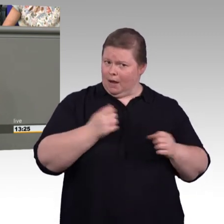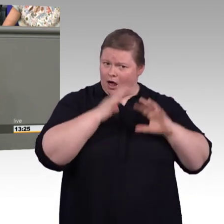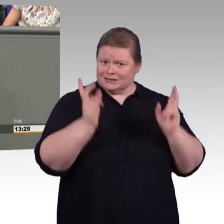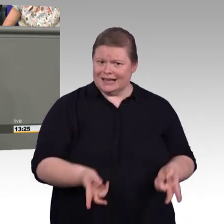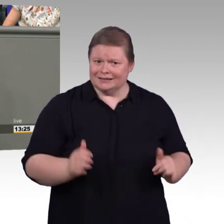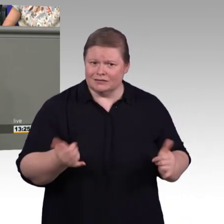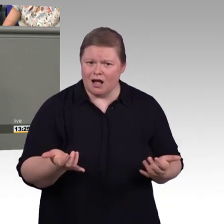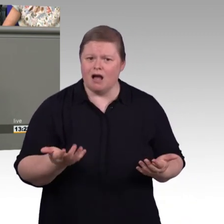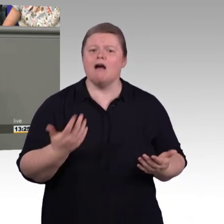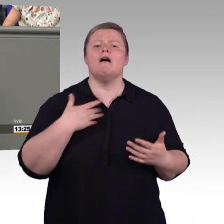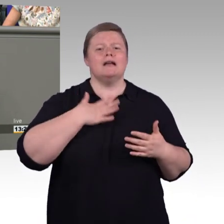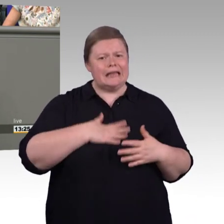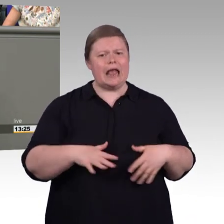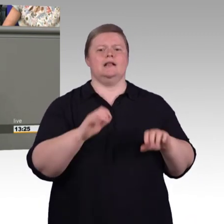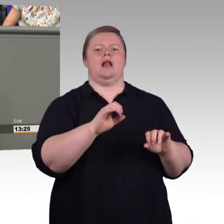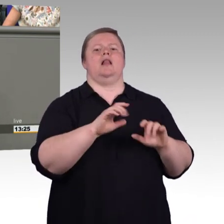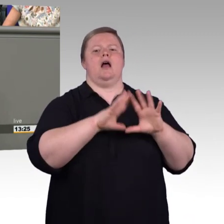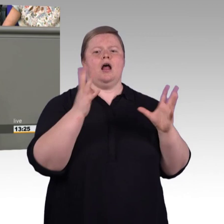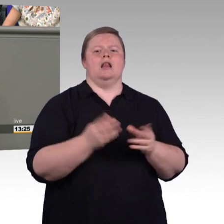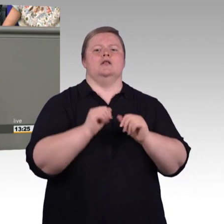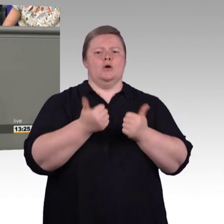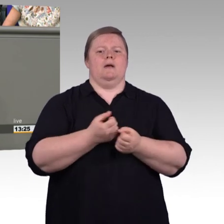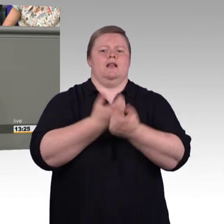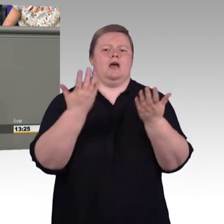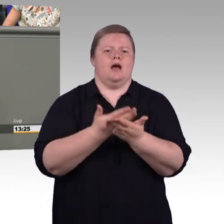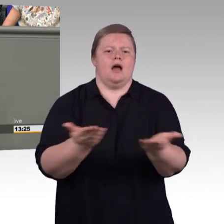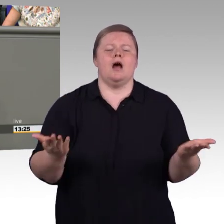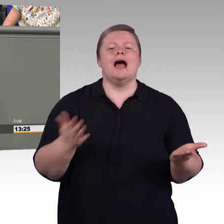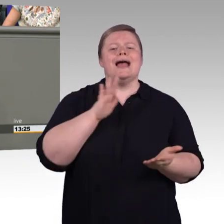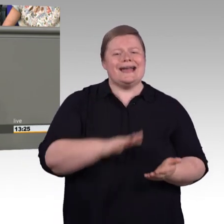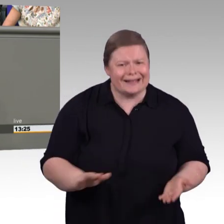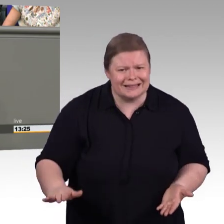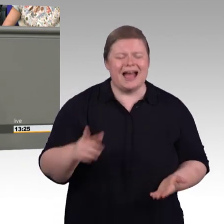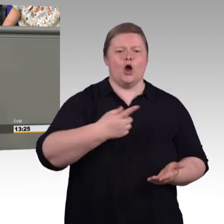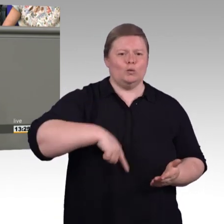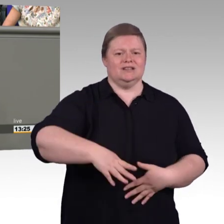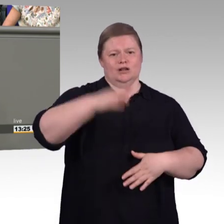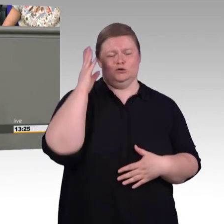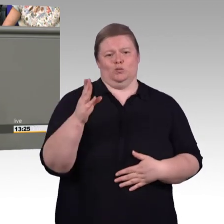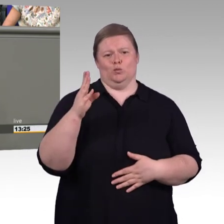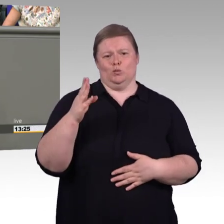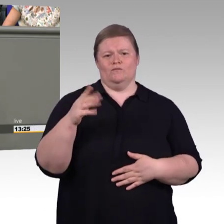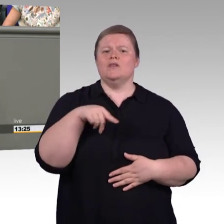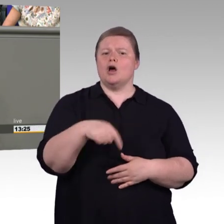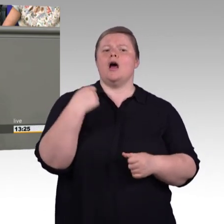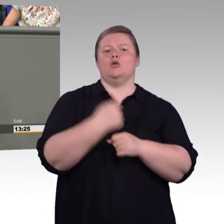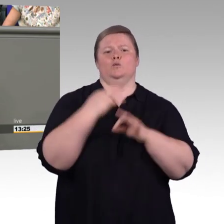davon rund 15 Millionen Kinder und davon wiederum 4,6 Millionen Kinder, etwa unter sechs Jahren.